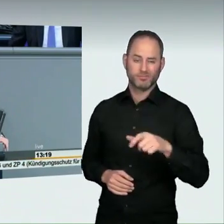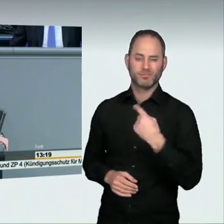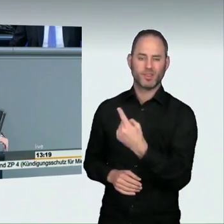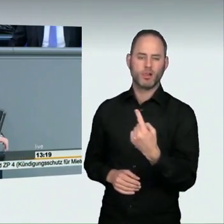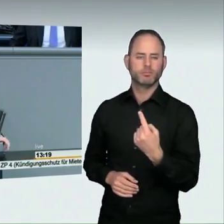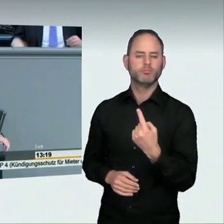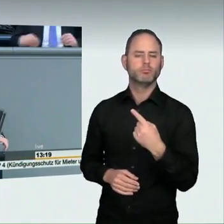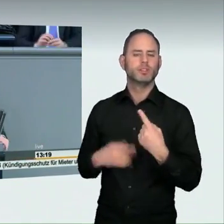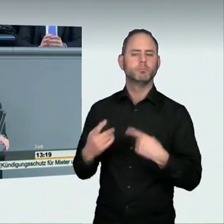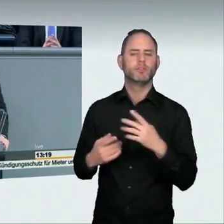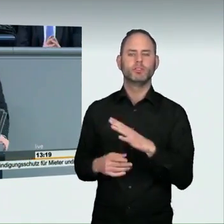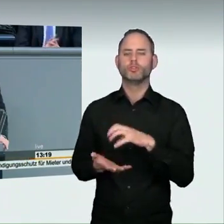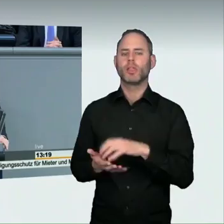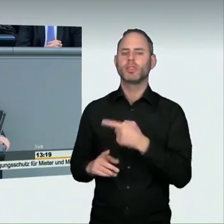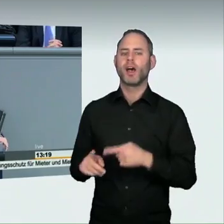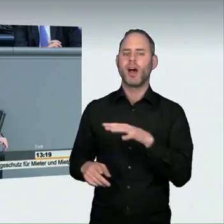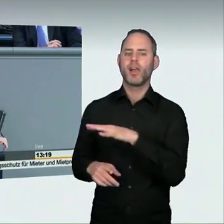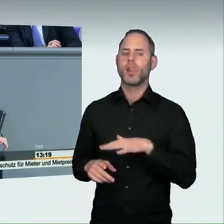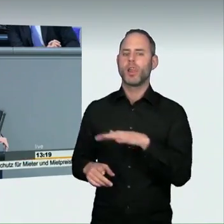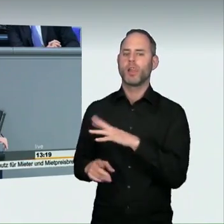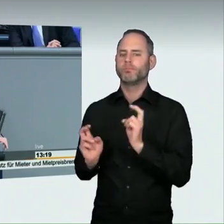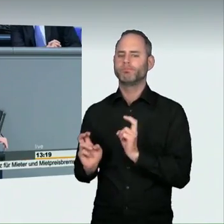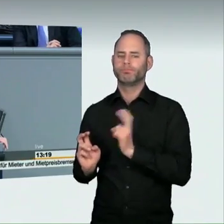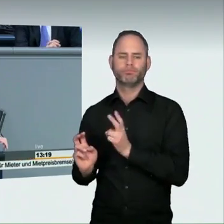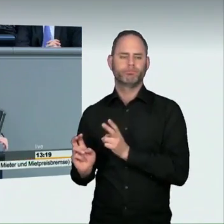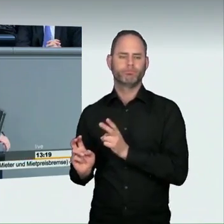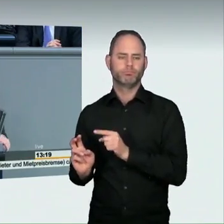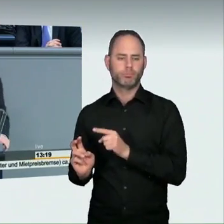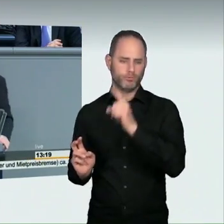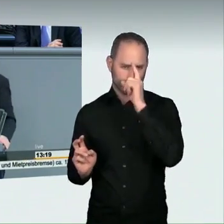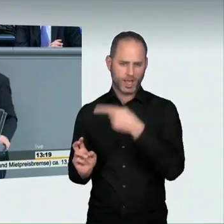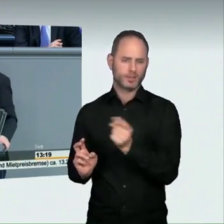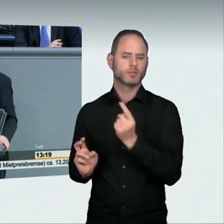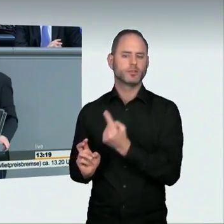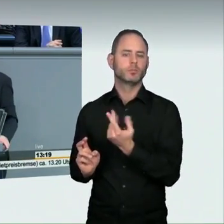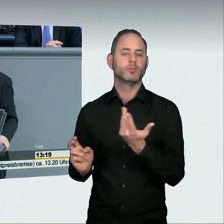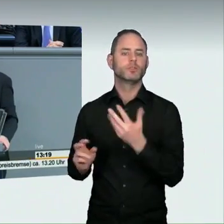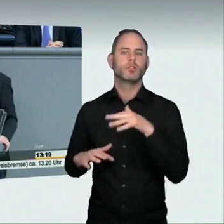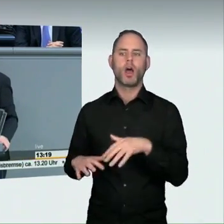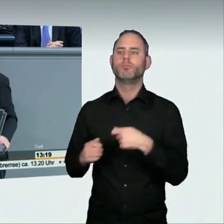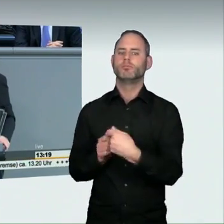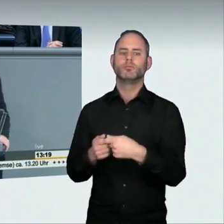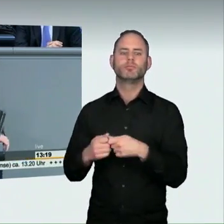in ihrem Stadtteil leben, die wissen, dass sie ein Netzwerk haben, auf das sie sich verlassen können, Nachbarn haben, die für sie einkaufen,